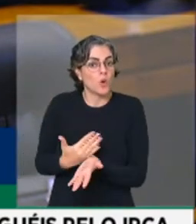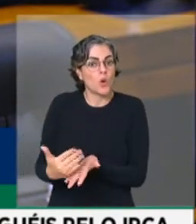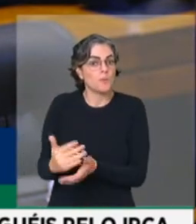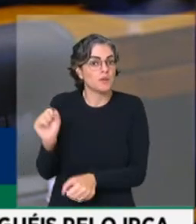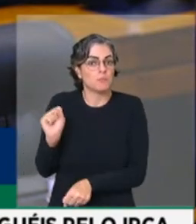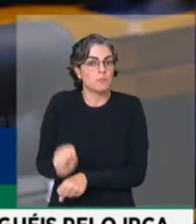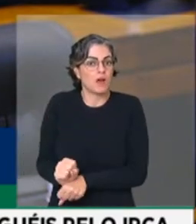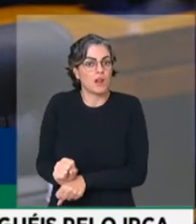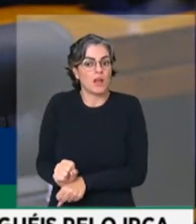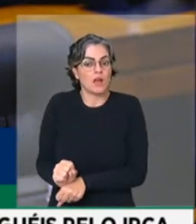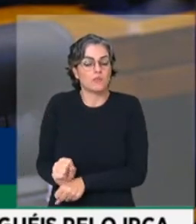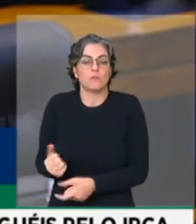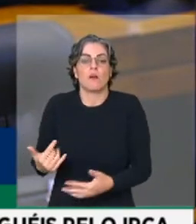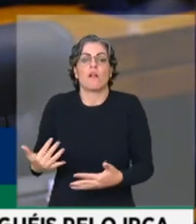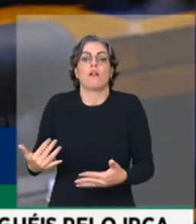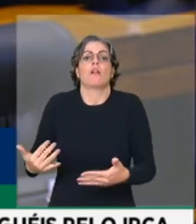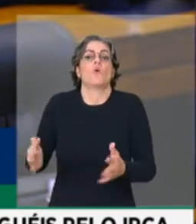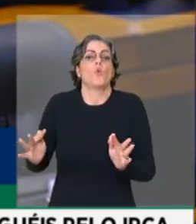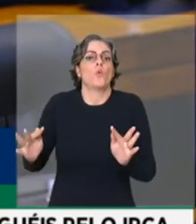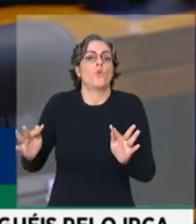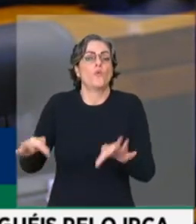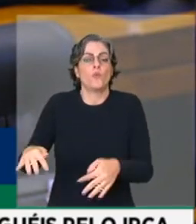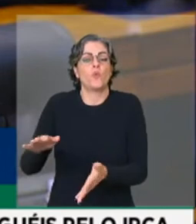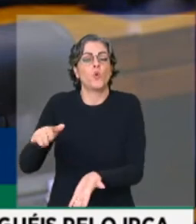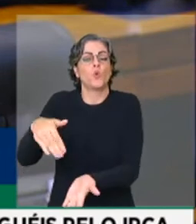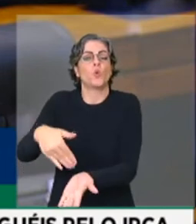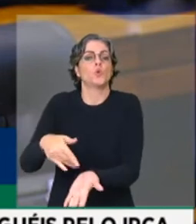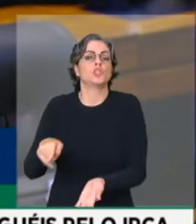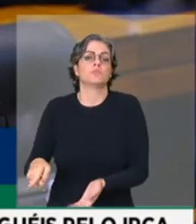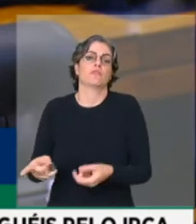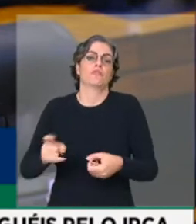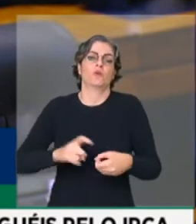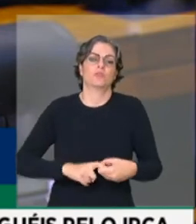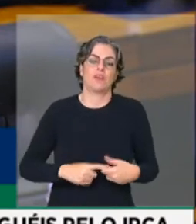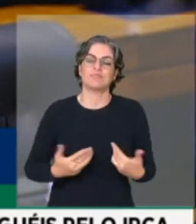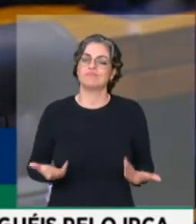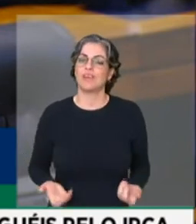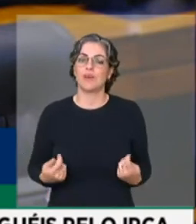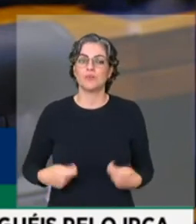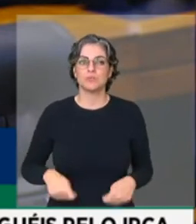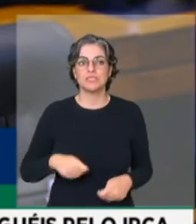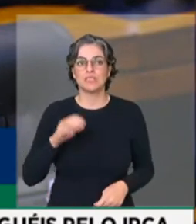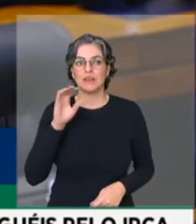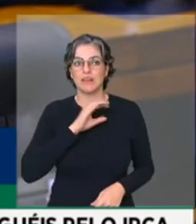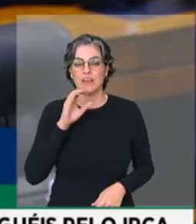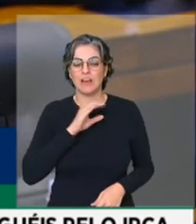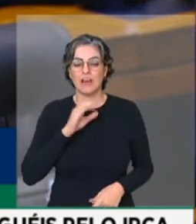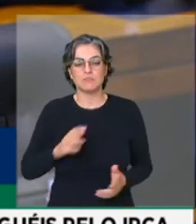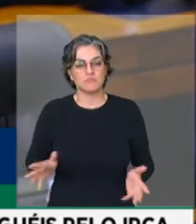SAIR. PORTANTO, A GENTE PRECISA FAZER COM QUE ENCAMINHE O MAIS RÁPIDO POSSÍVEL ESSA COLABORAÇÃO. A CÂMARA HOJE ESTÁ DE